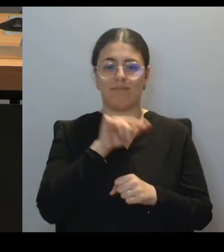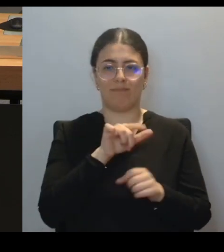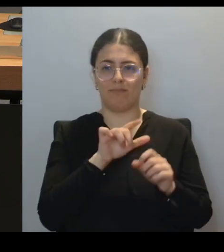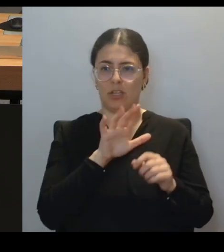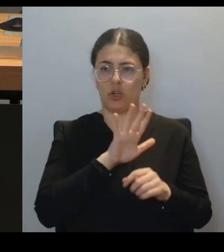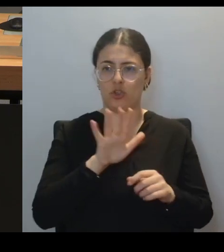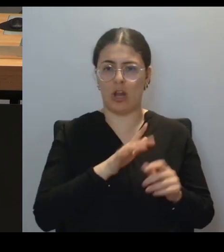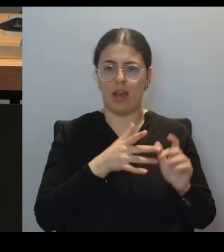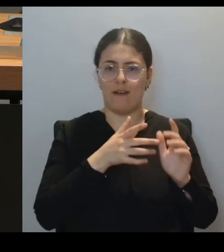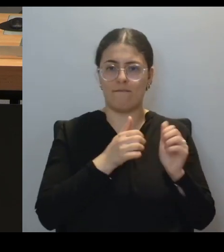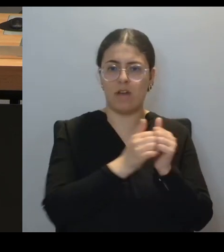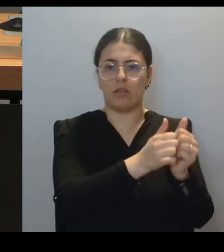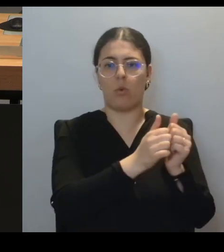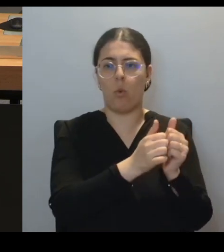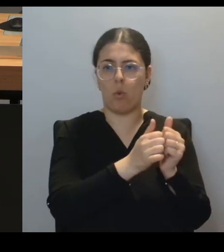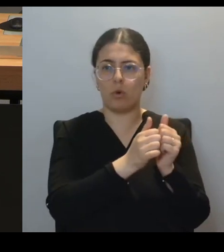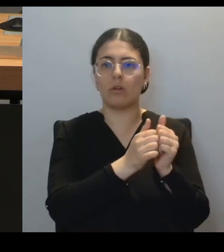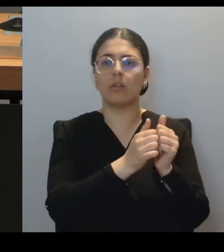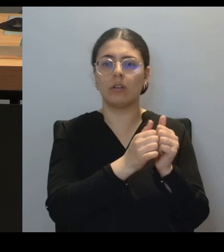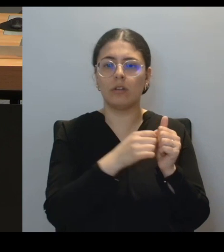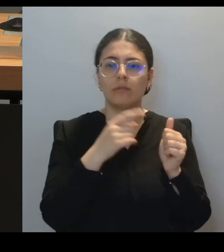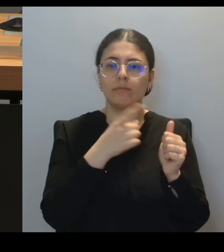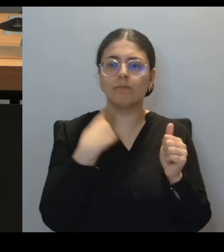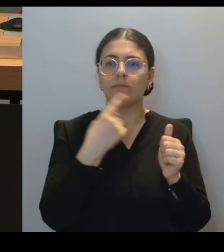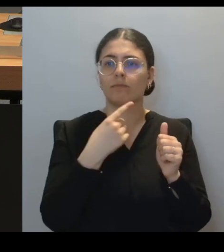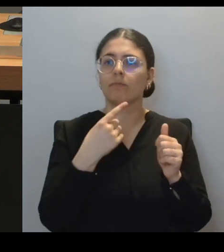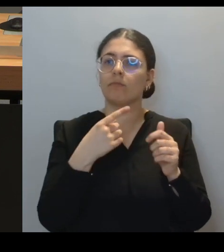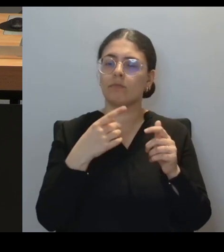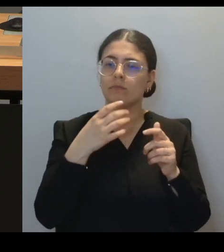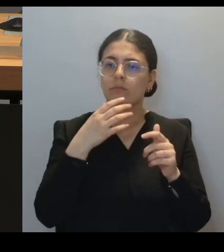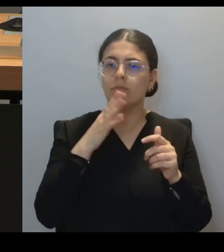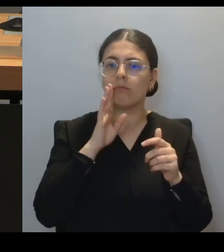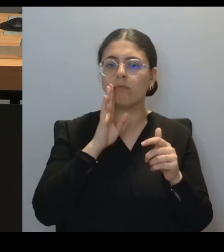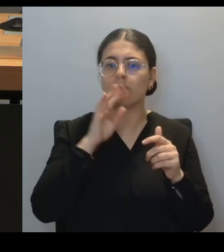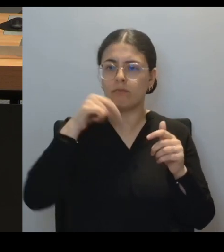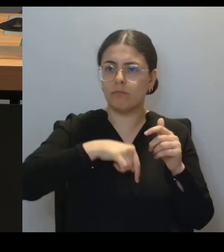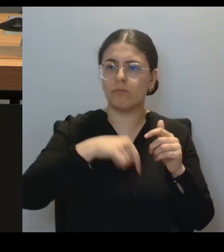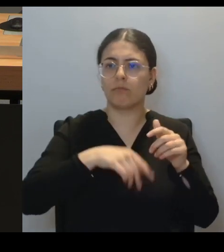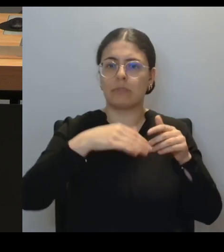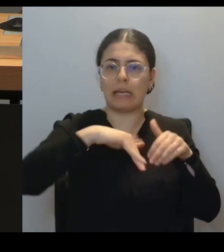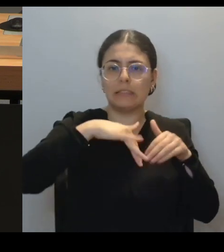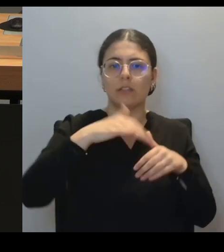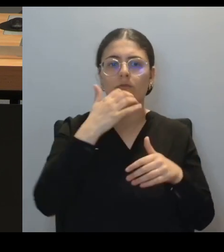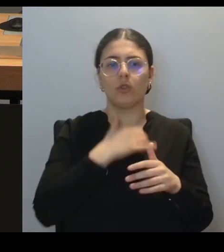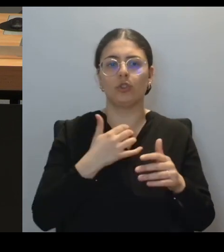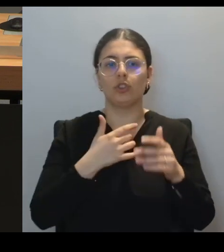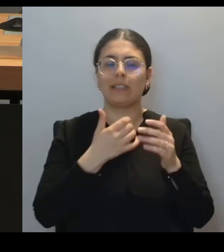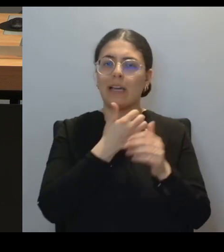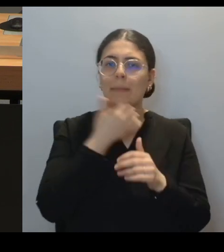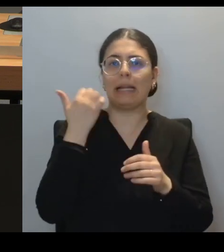Kriminalität aufgreifen, aufklären und bekämpfen zu können. Unter anderem wird die Schleierfahndung daher auch